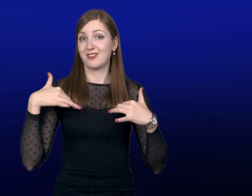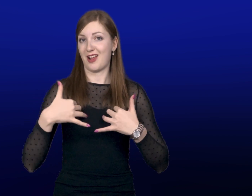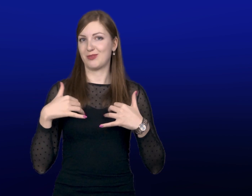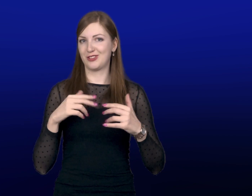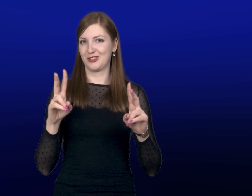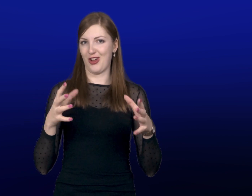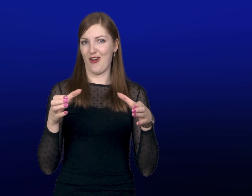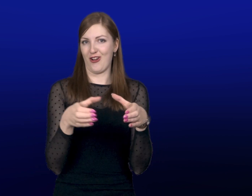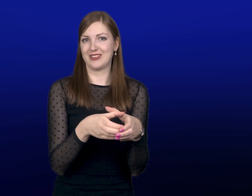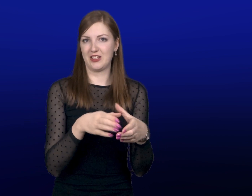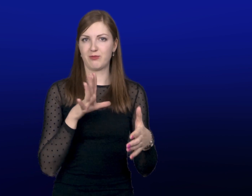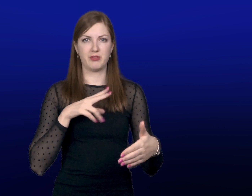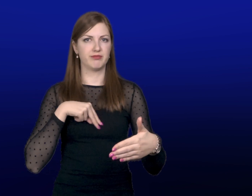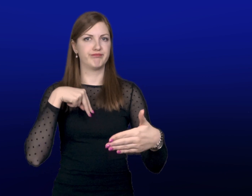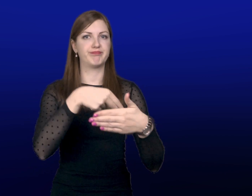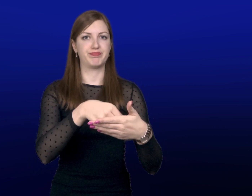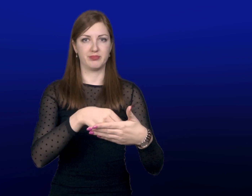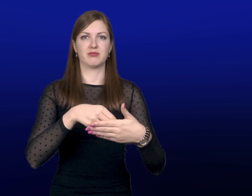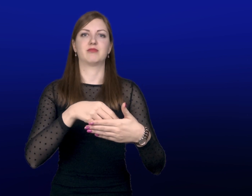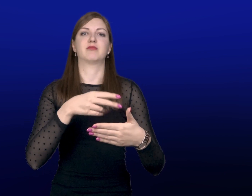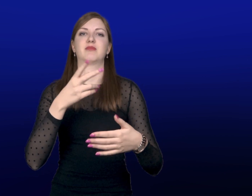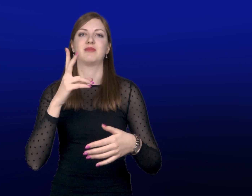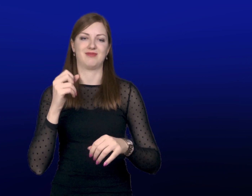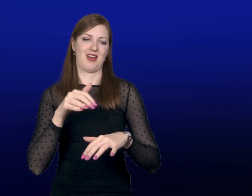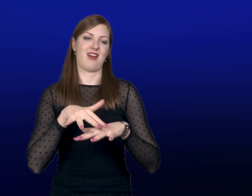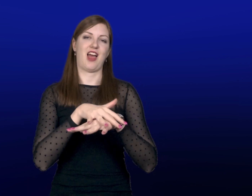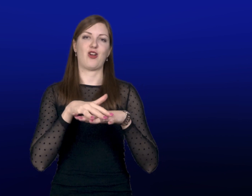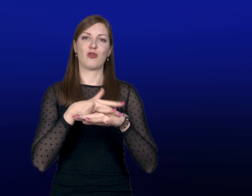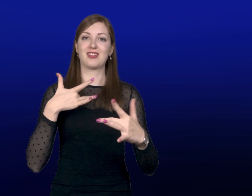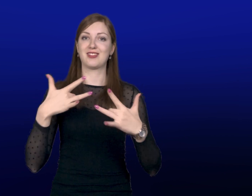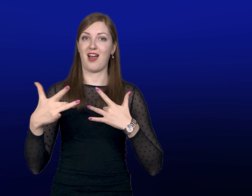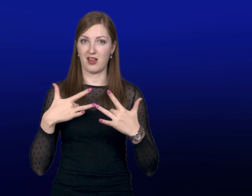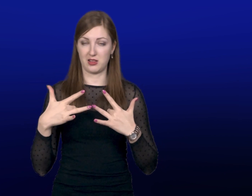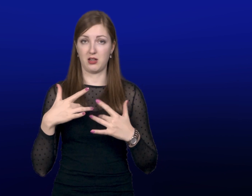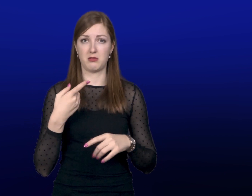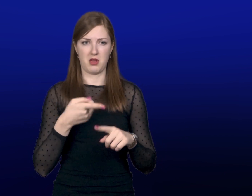драмколлективу присвоено звание Народного театра,